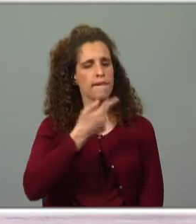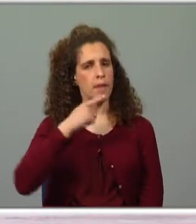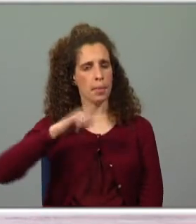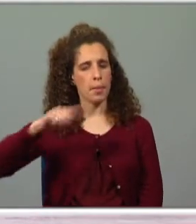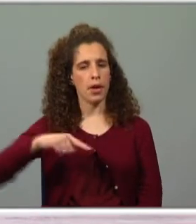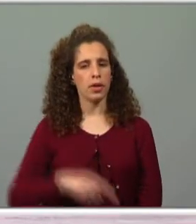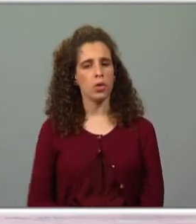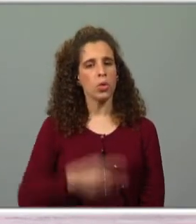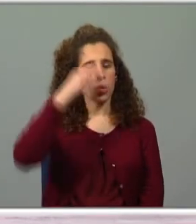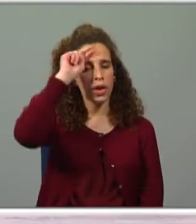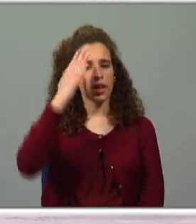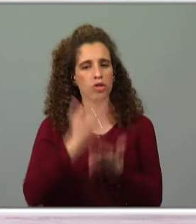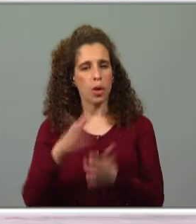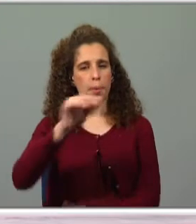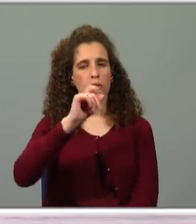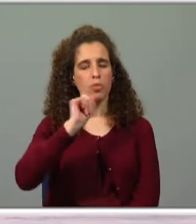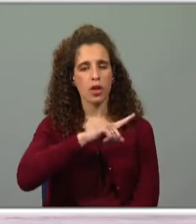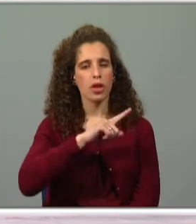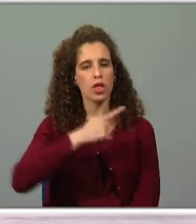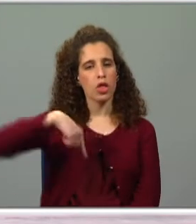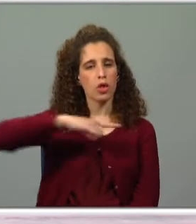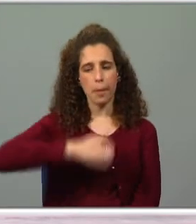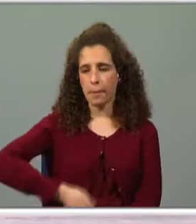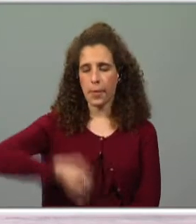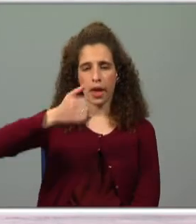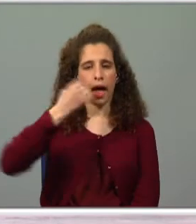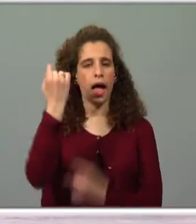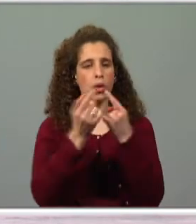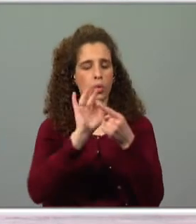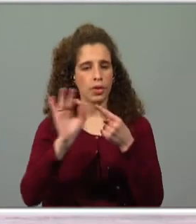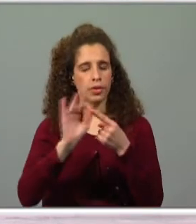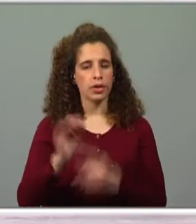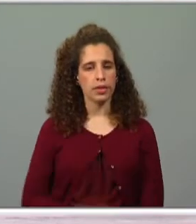vezes é só mais uma oportunidade de nós melhorarmos algum aspecto sempre a 有時這對我們來說只是另一個機會我們總是改進某些方面